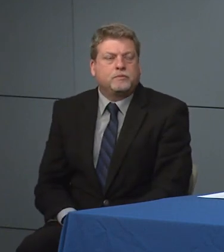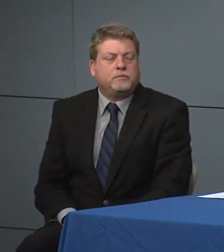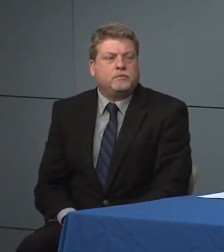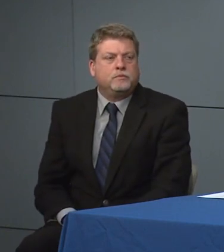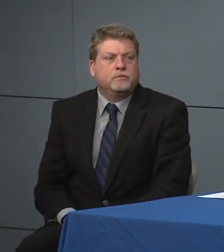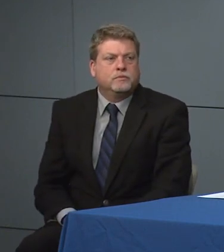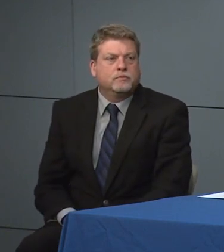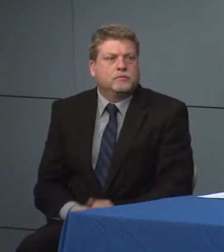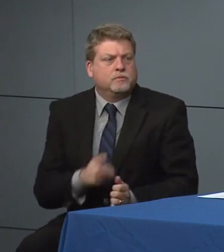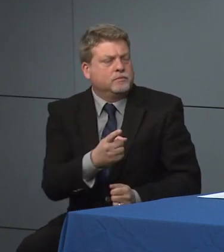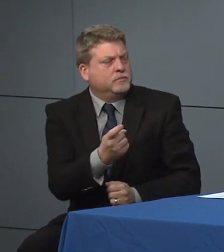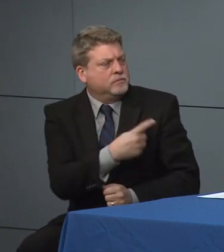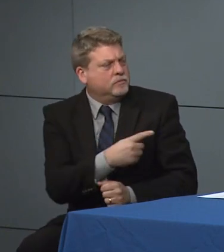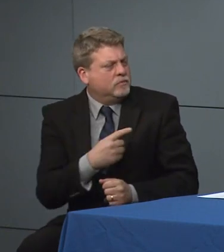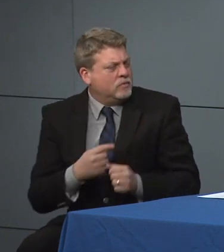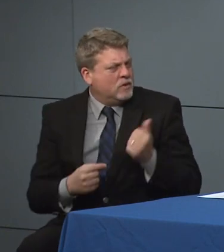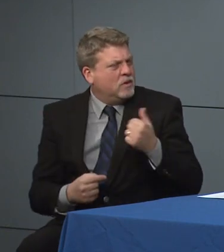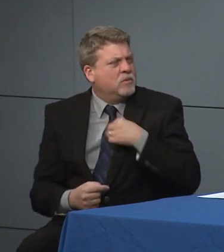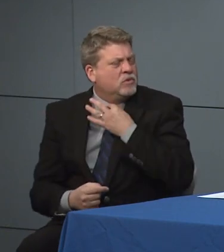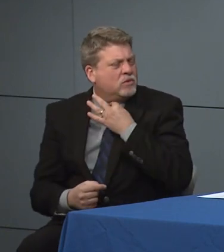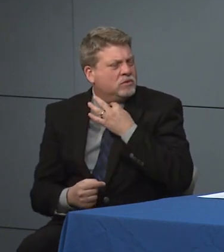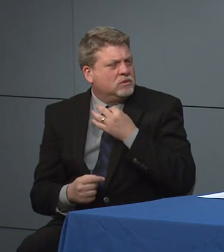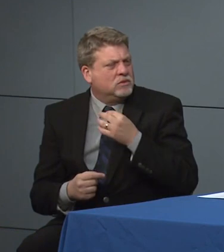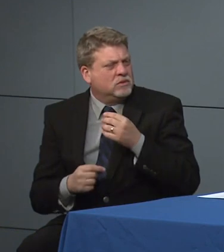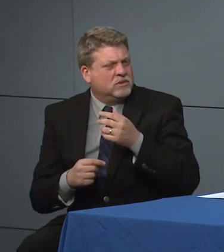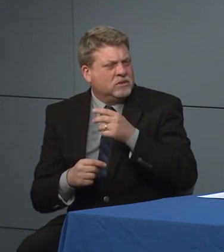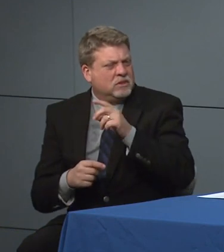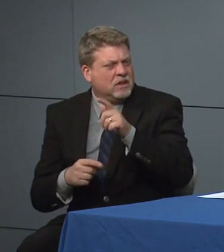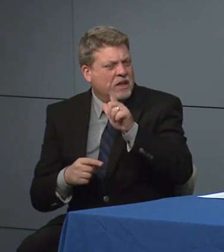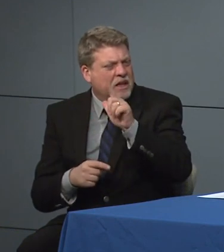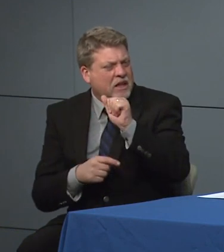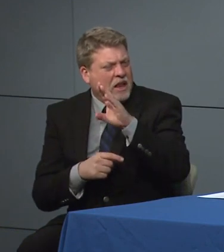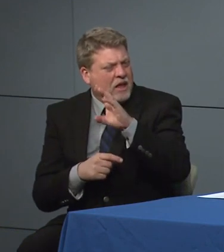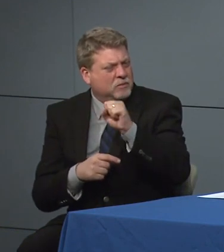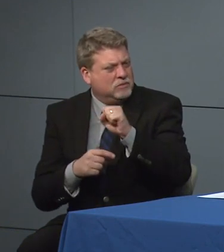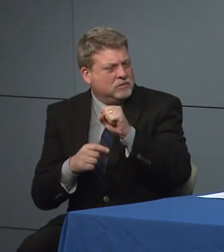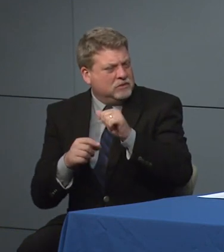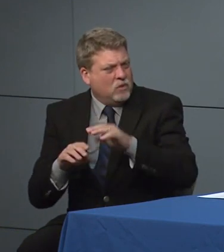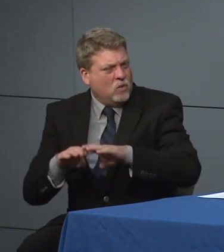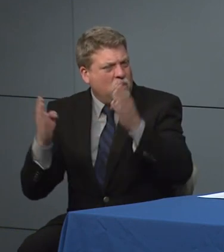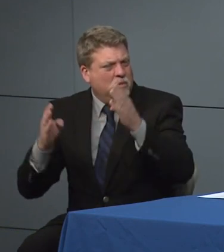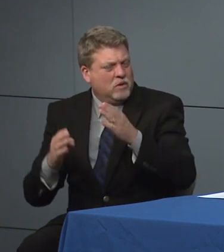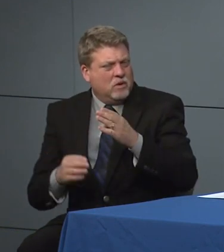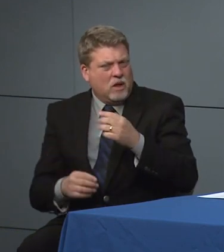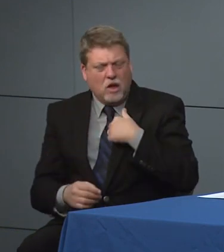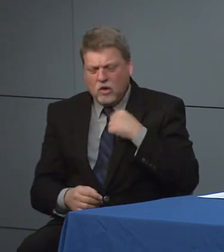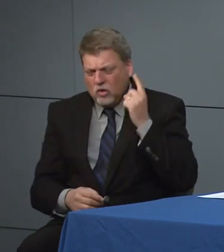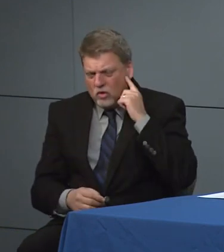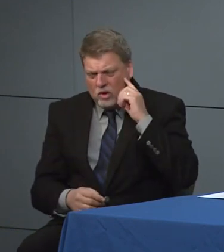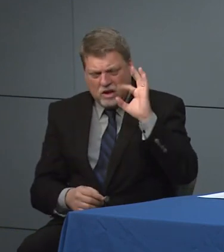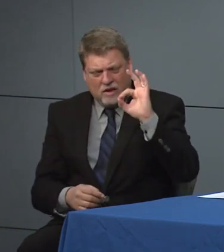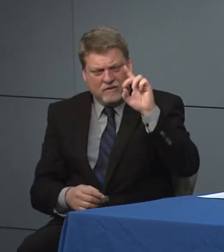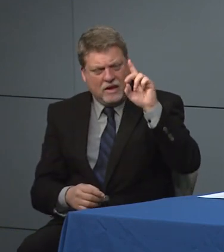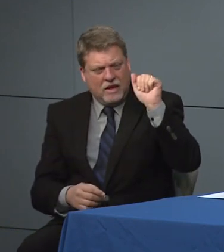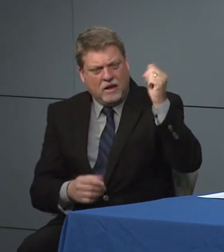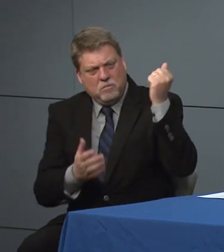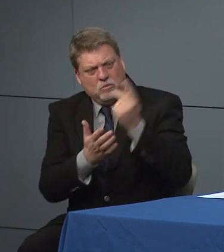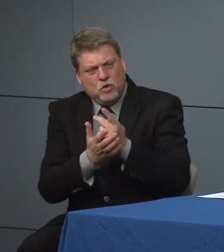podría aclarar cuándo y que Laboratories entraron en funcionamiento de tengo entendido que hoy día que hubo